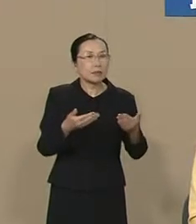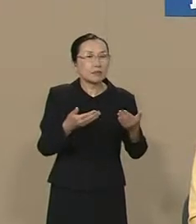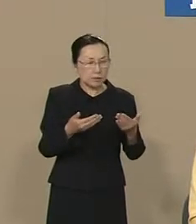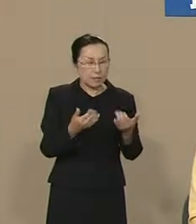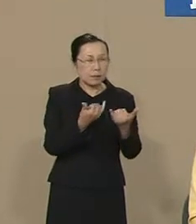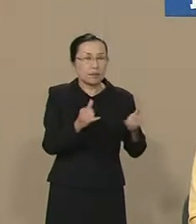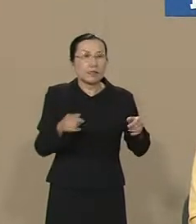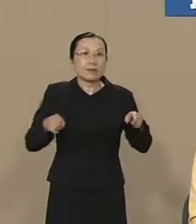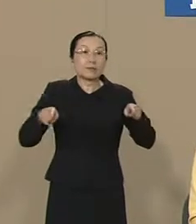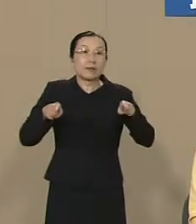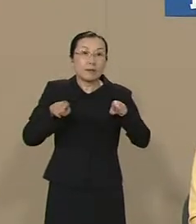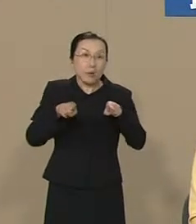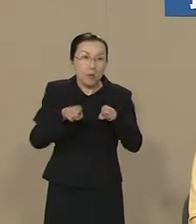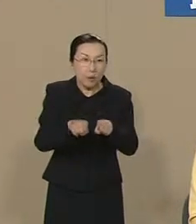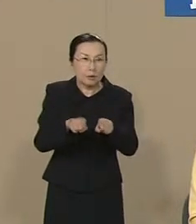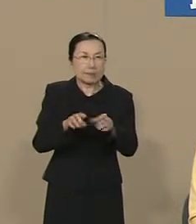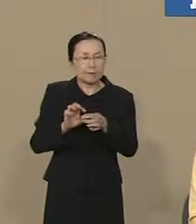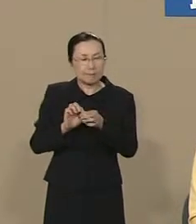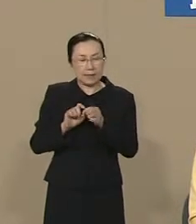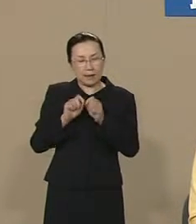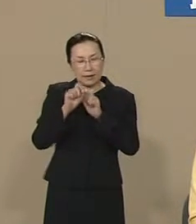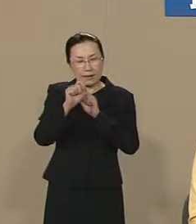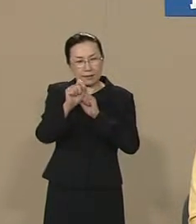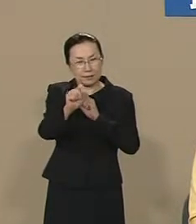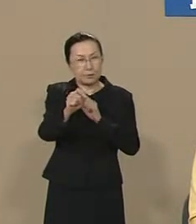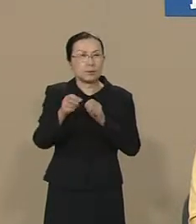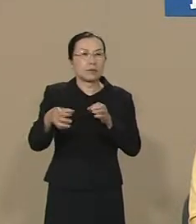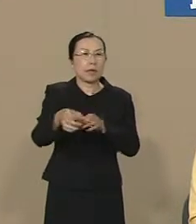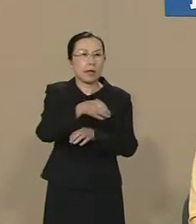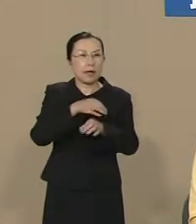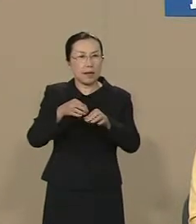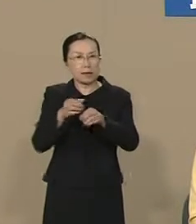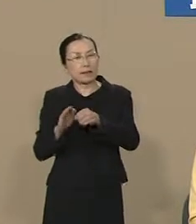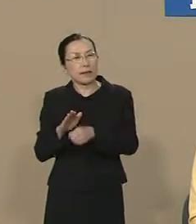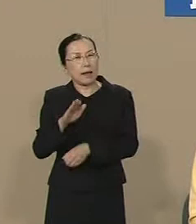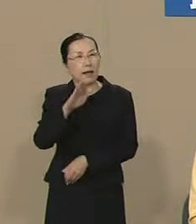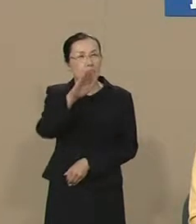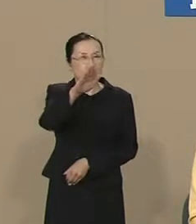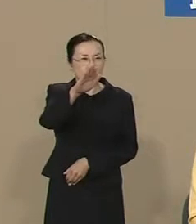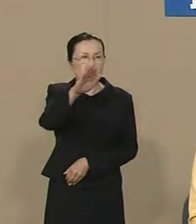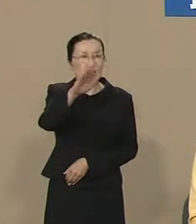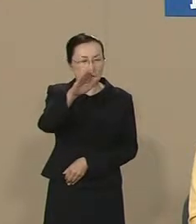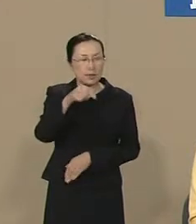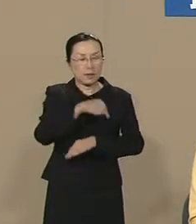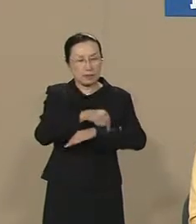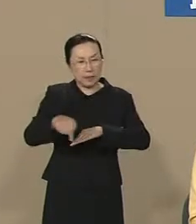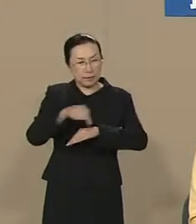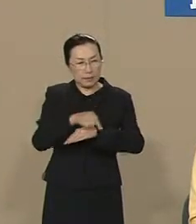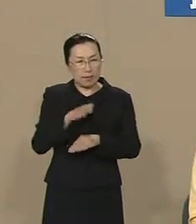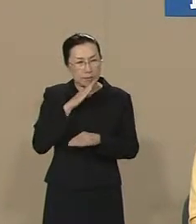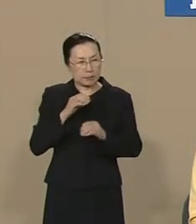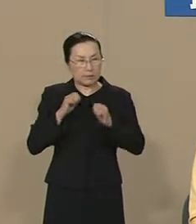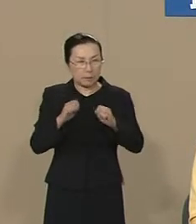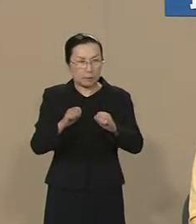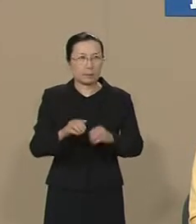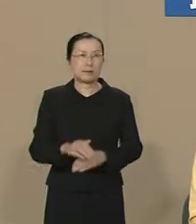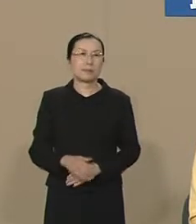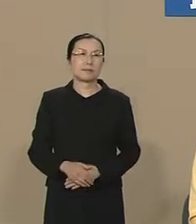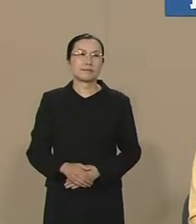長続きする景気回復を実現する 経済政策を実行していきます｡